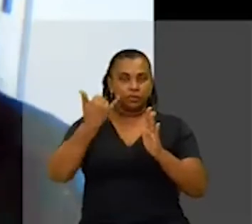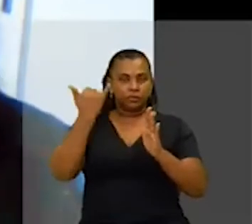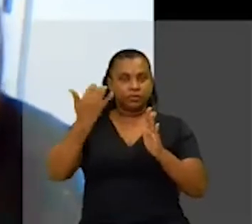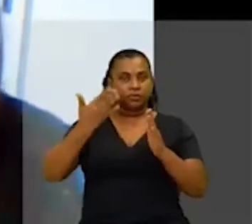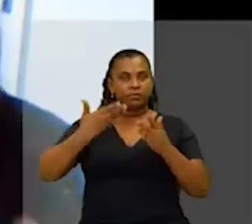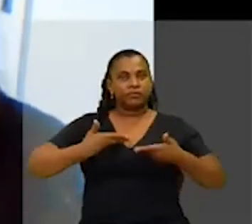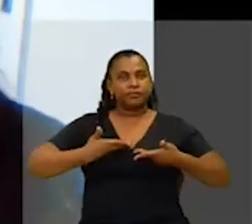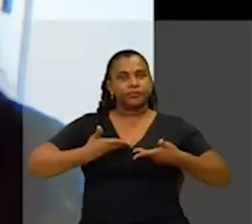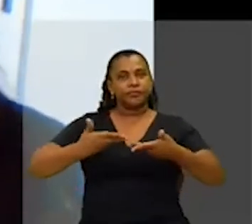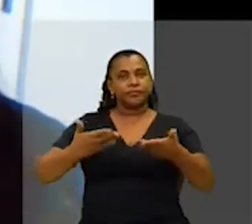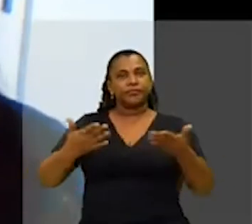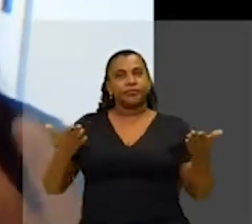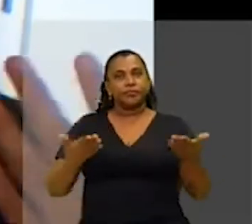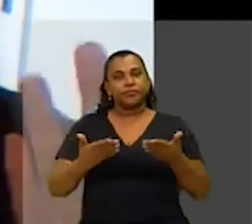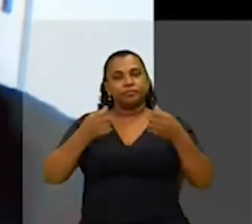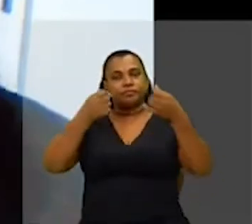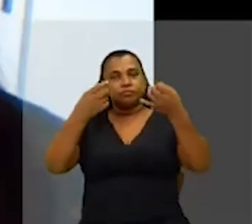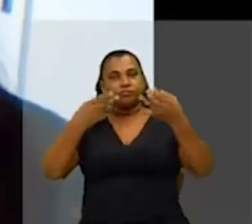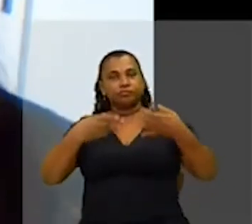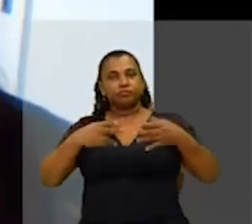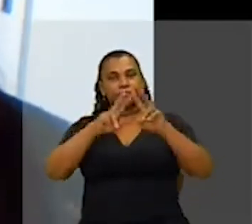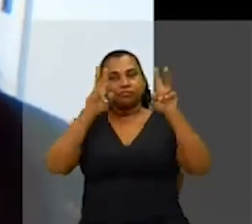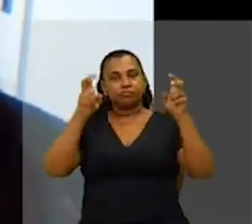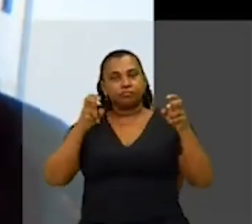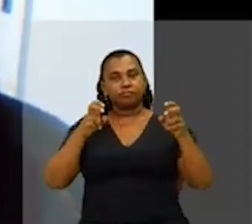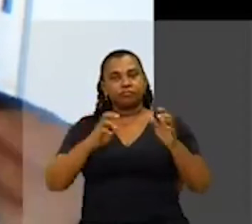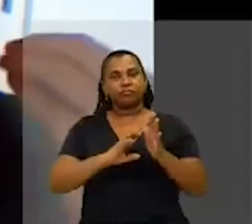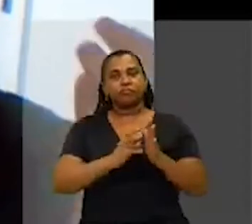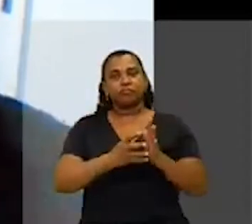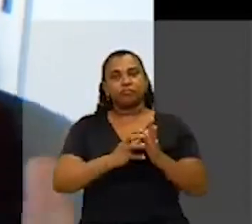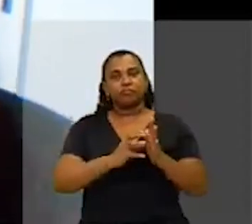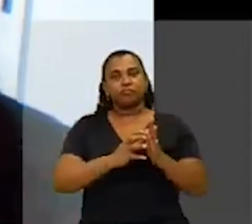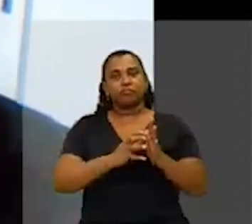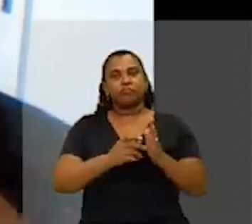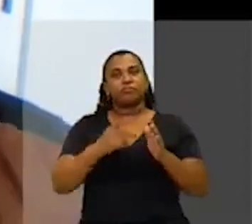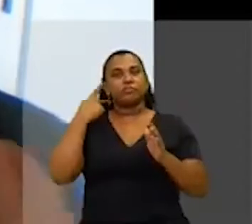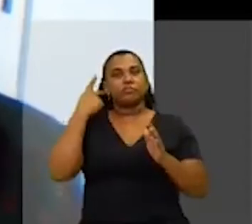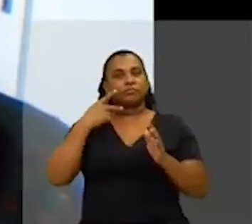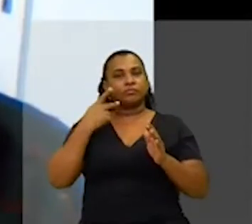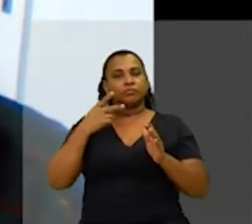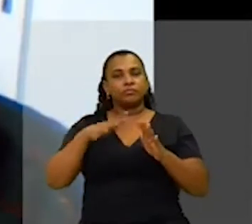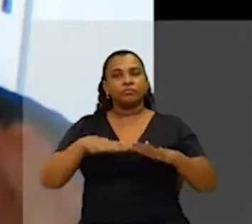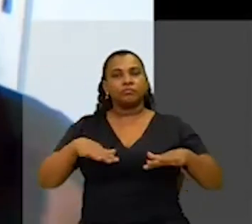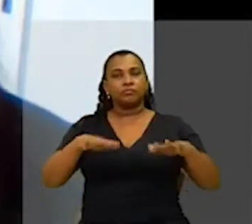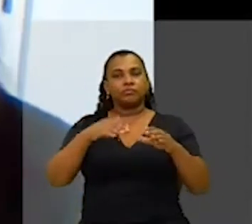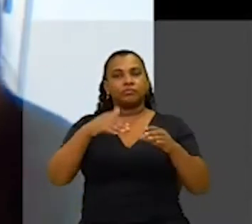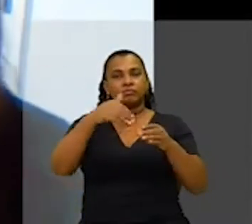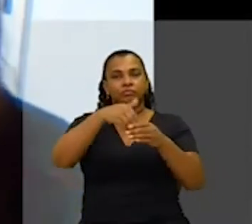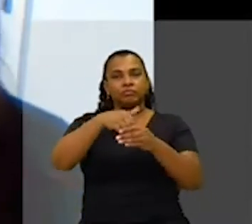hoje para abordar o tema dos partidos políticos em torno das candidaturas compartilhados e dos